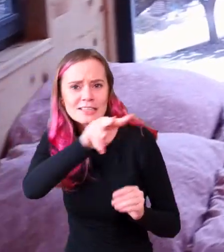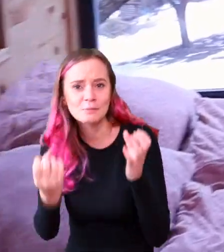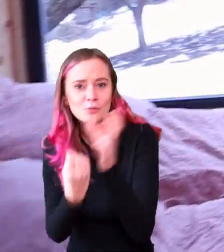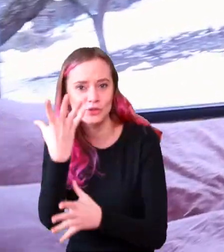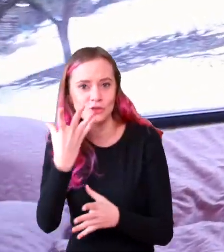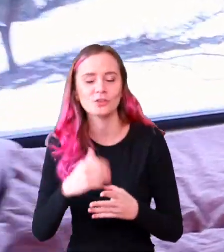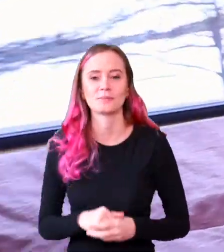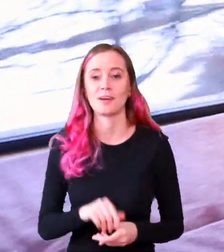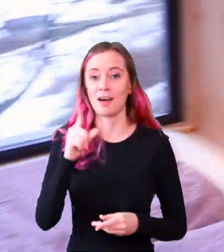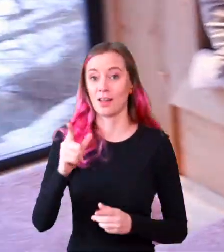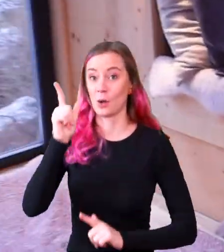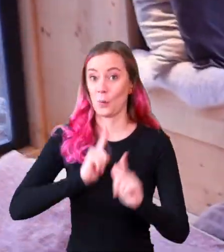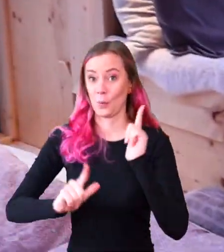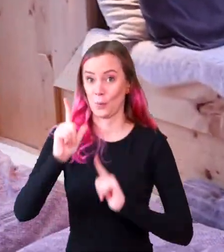Ale tohle je moje oblíbená část!